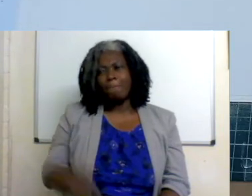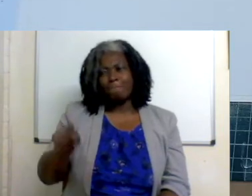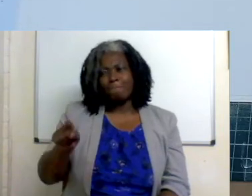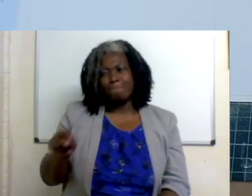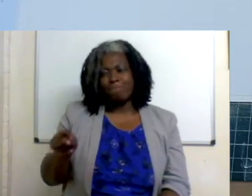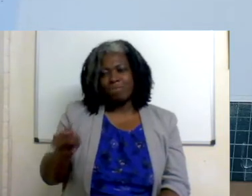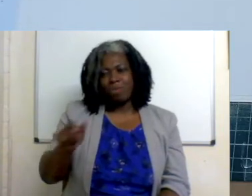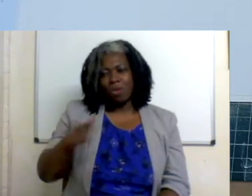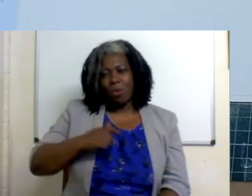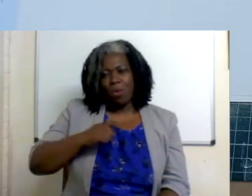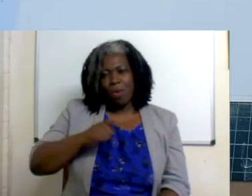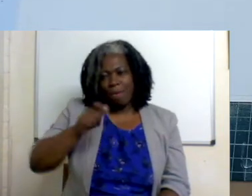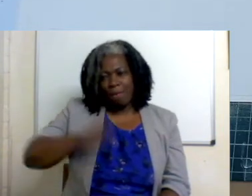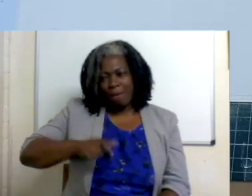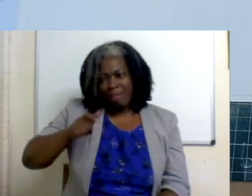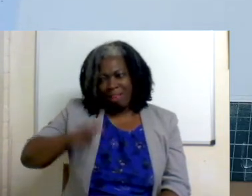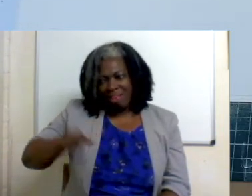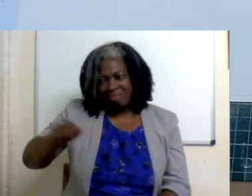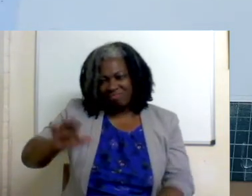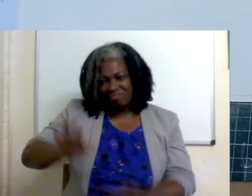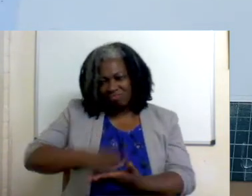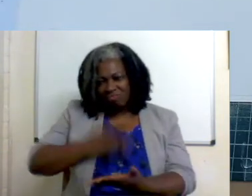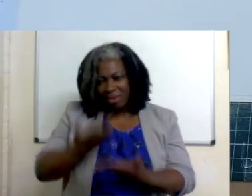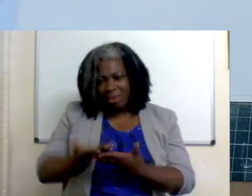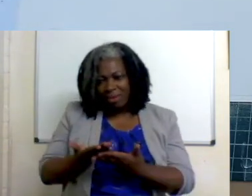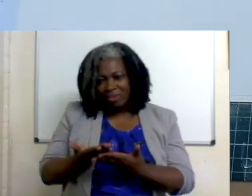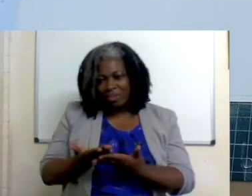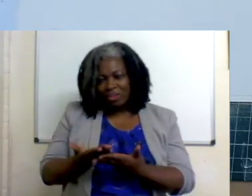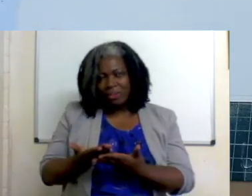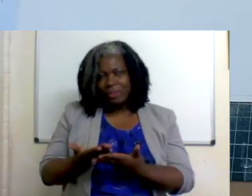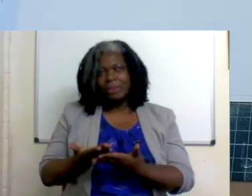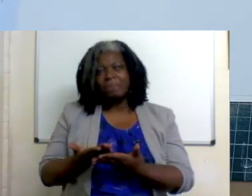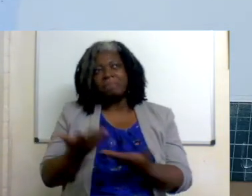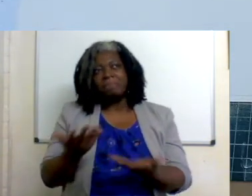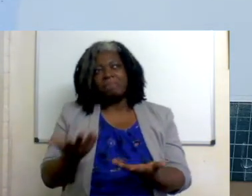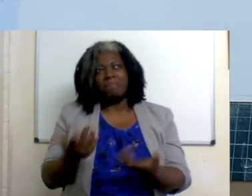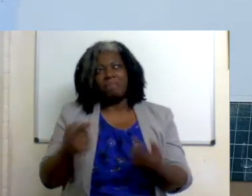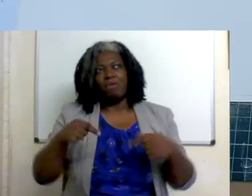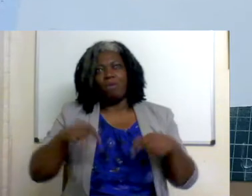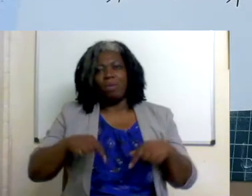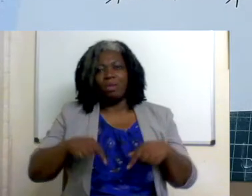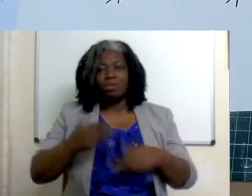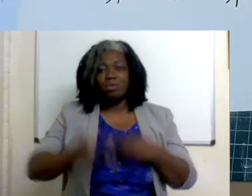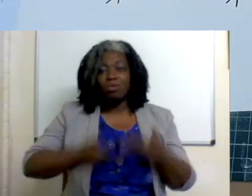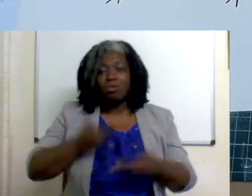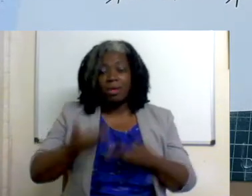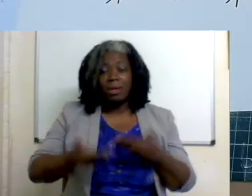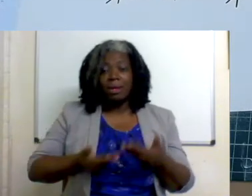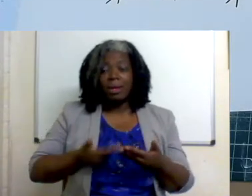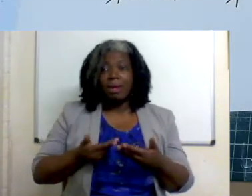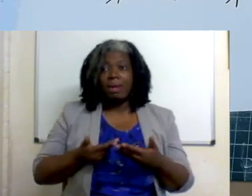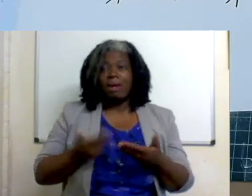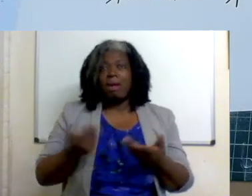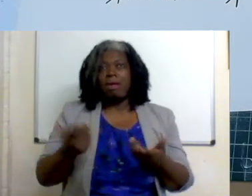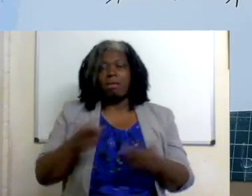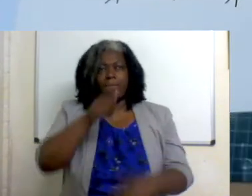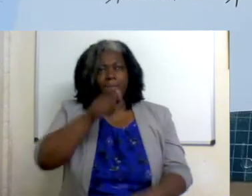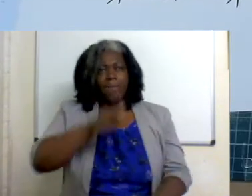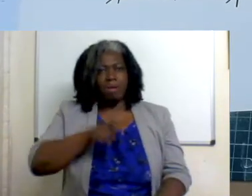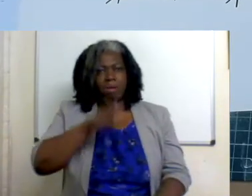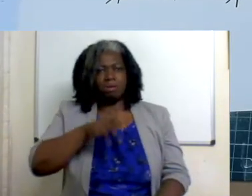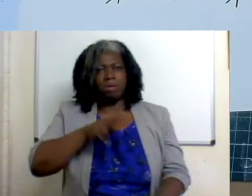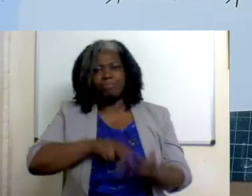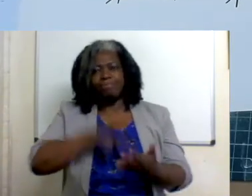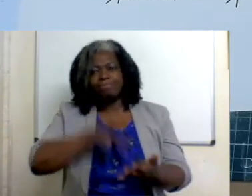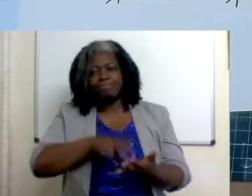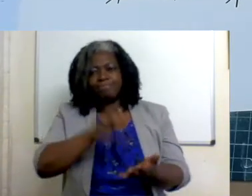lidskem prekladu? Myslim, ze pro dnesni kratky pribeh tento clovek